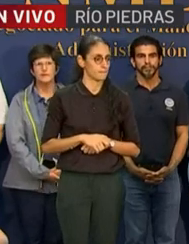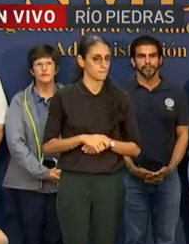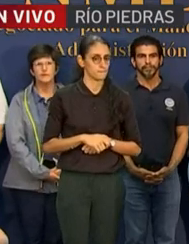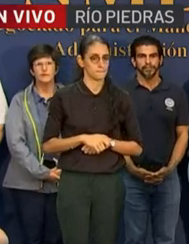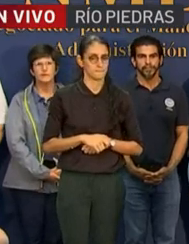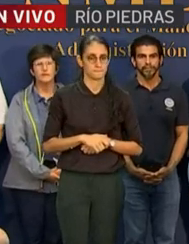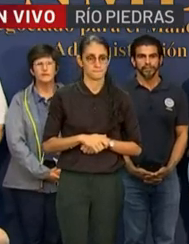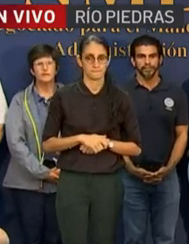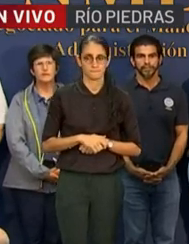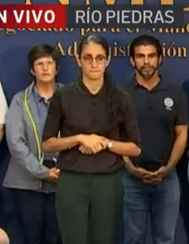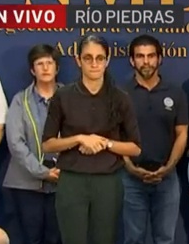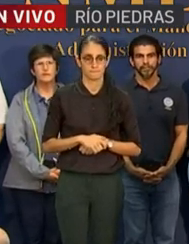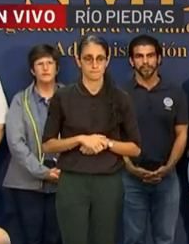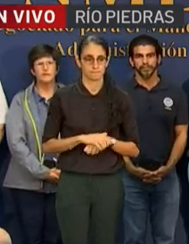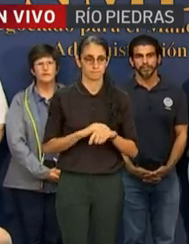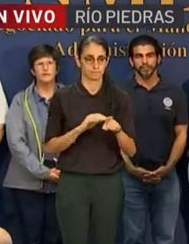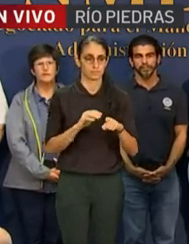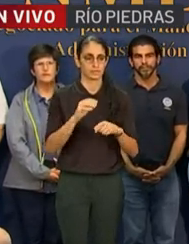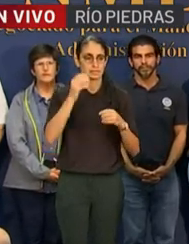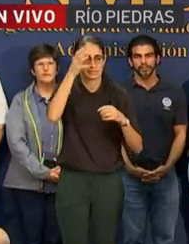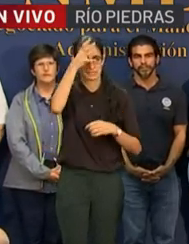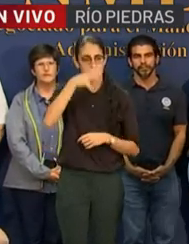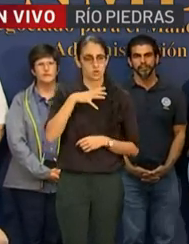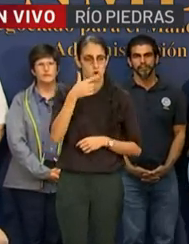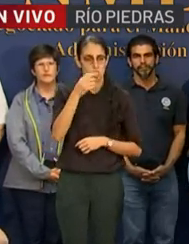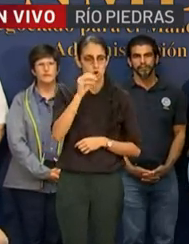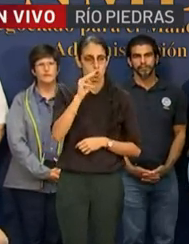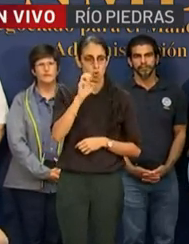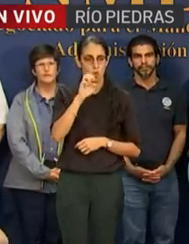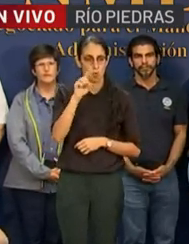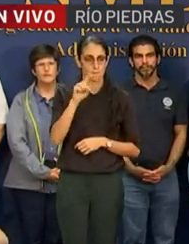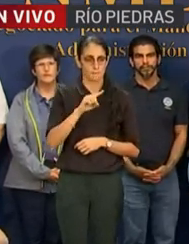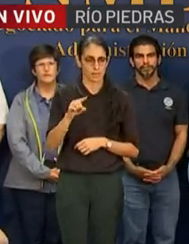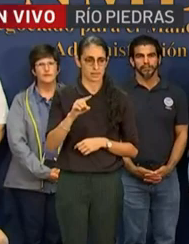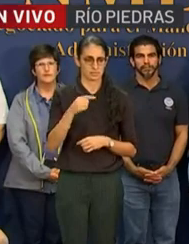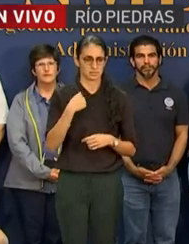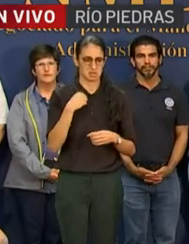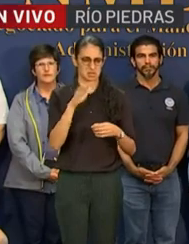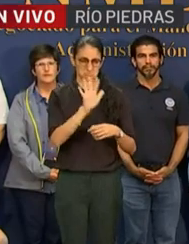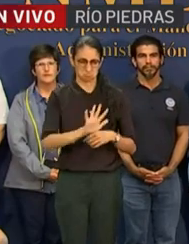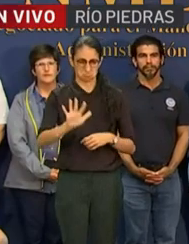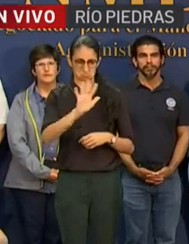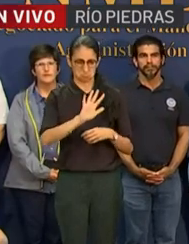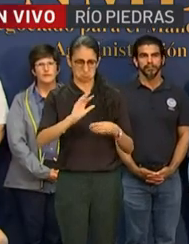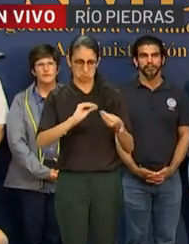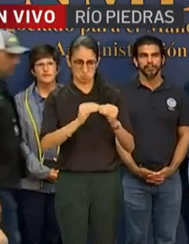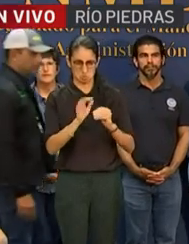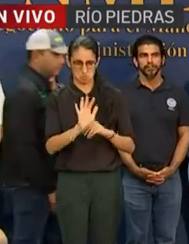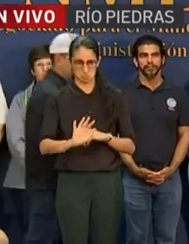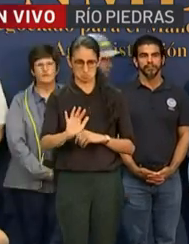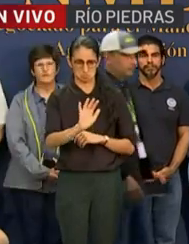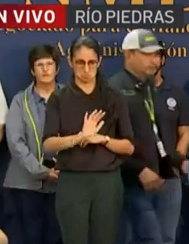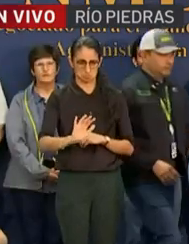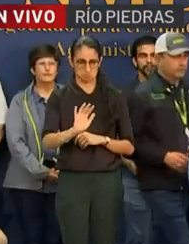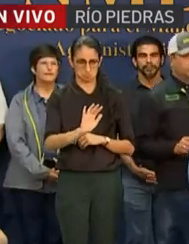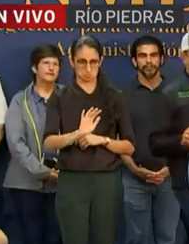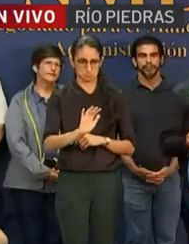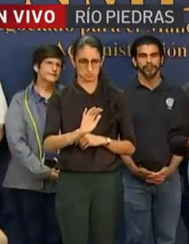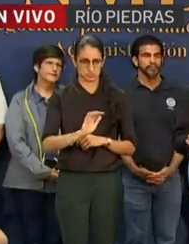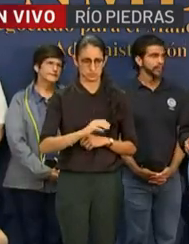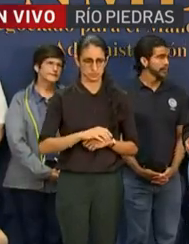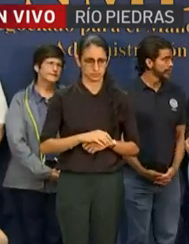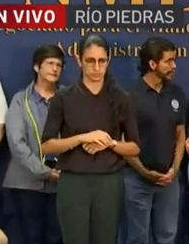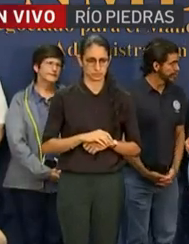LA UNIVERSIDAD DE PUERTO RICO,